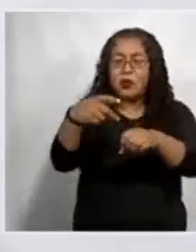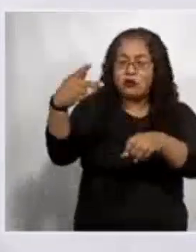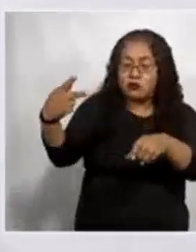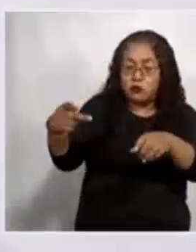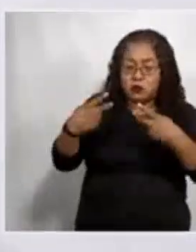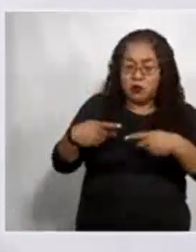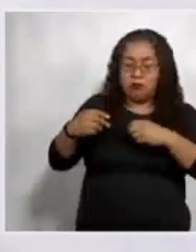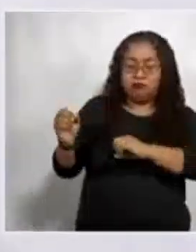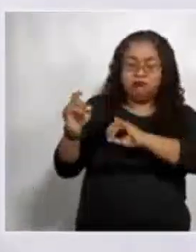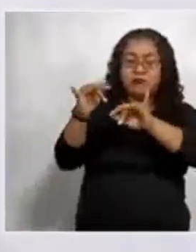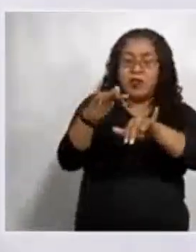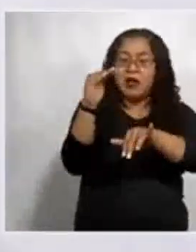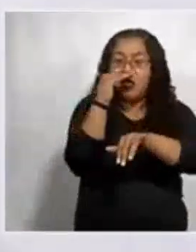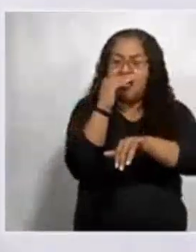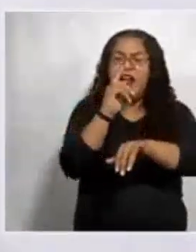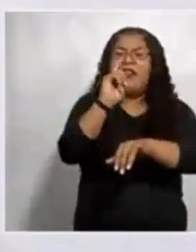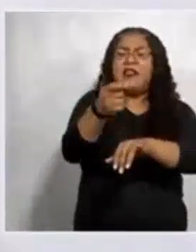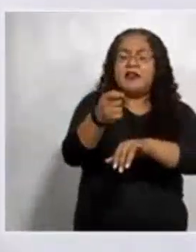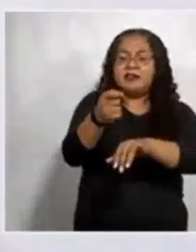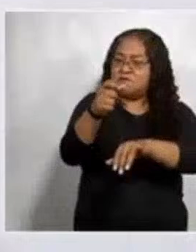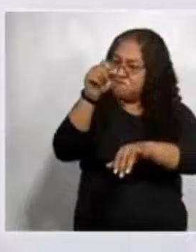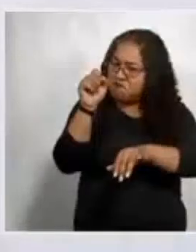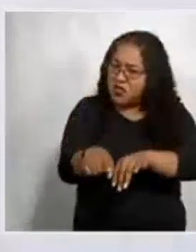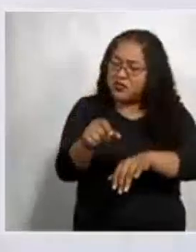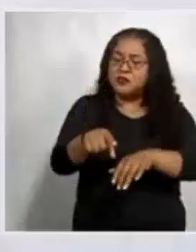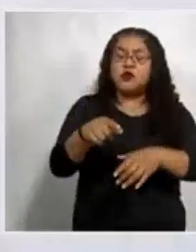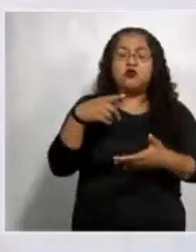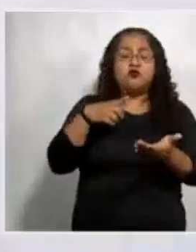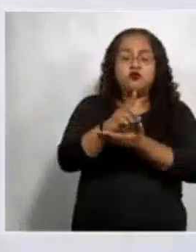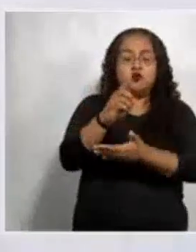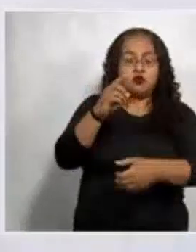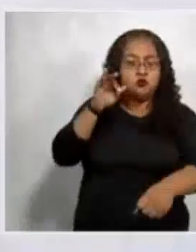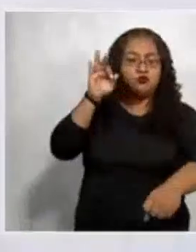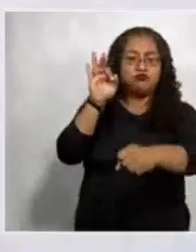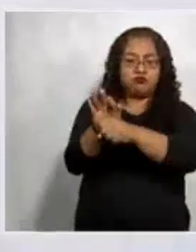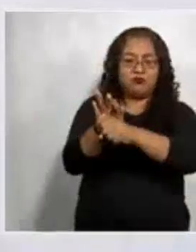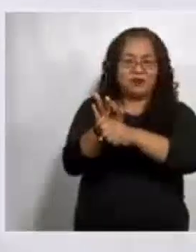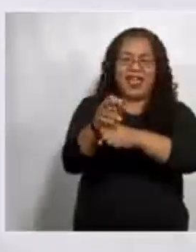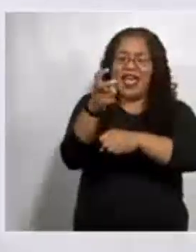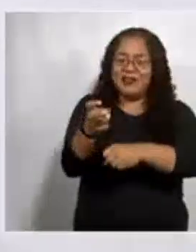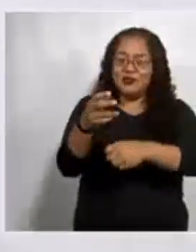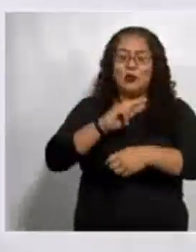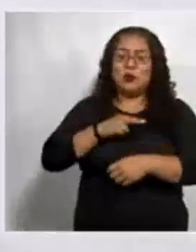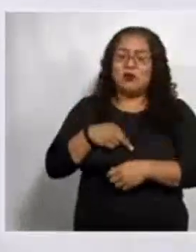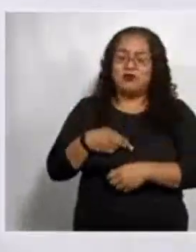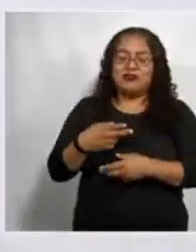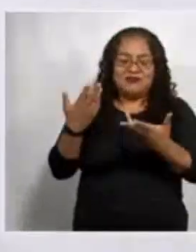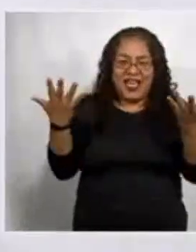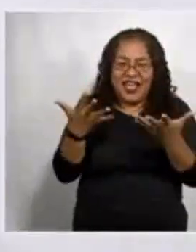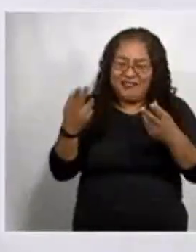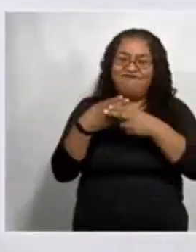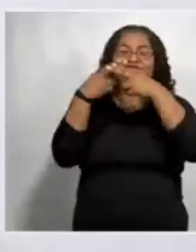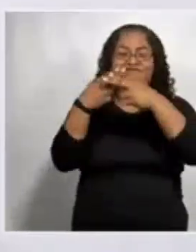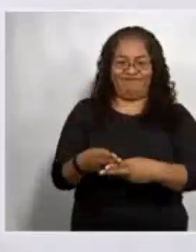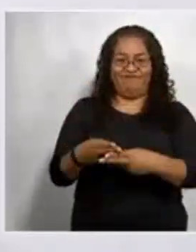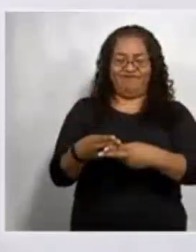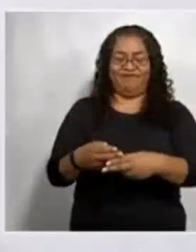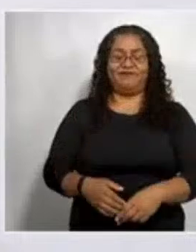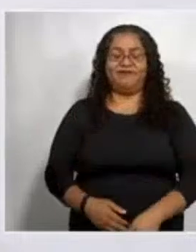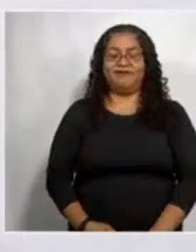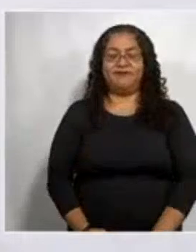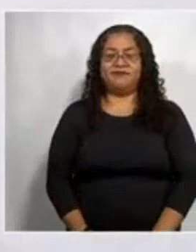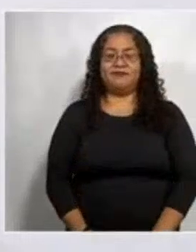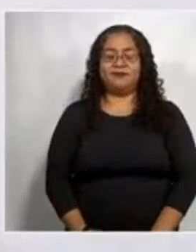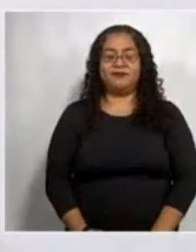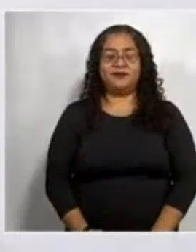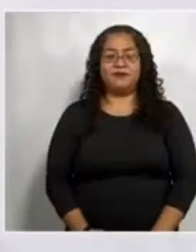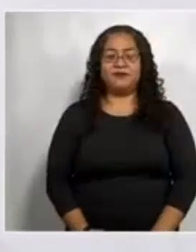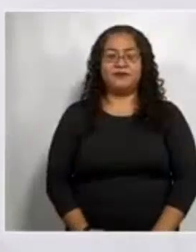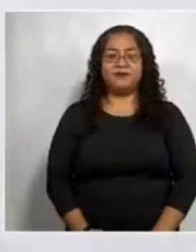porque es la garantía del acceso a los derechos del pueblo de México.